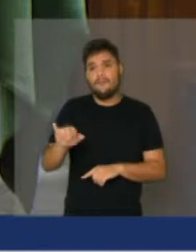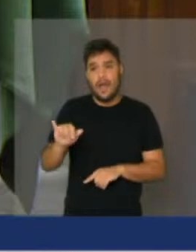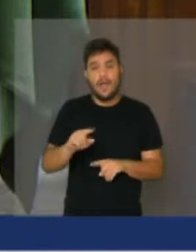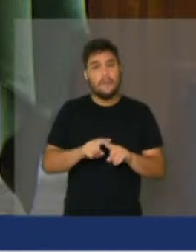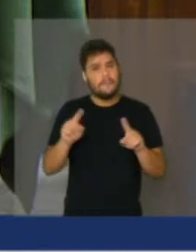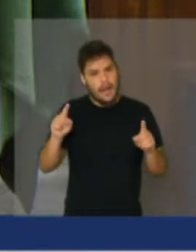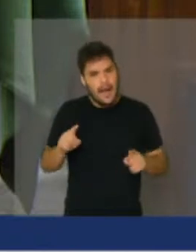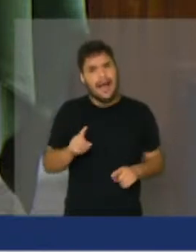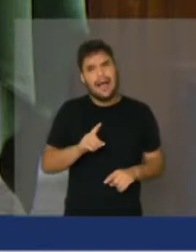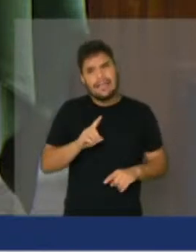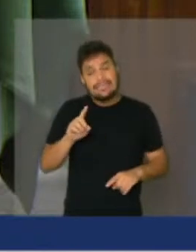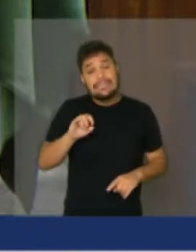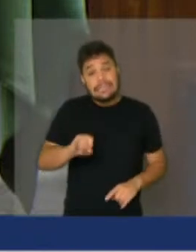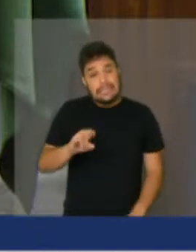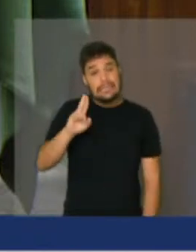DESSA APLICAÇÃO EM PARAÍSO FISCAL NÃO É CONTA NO